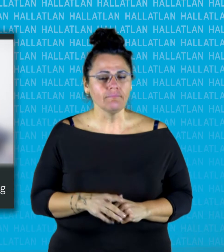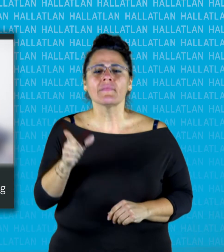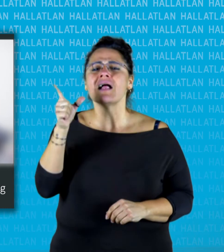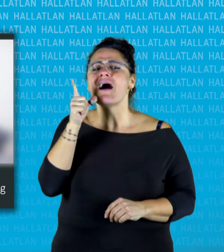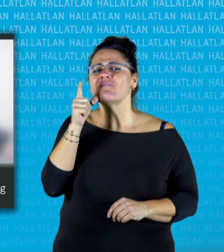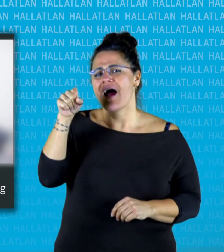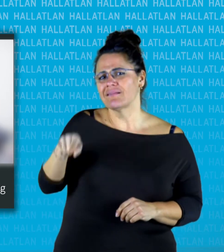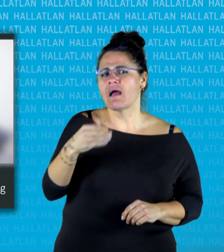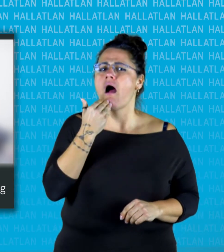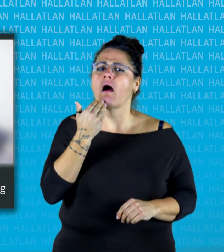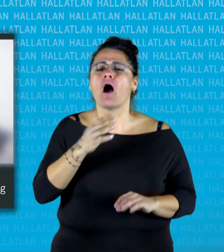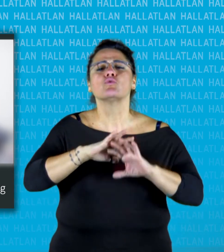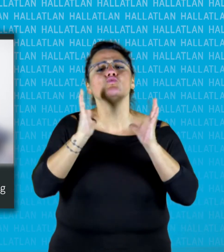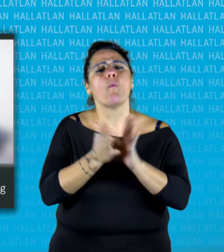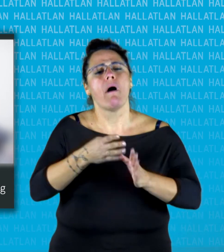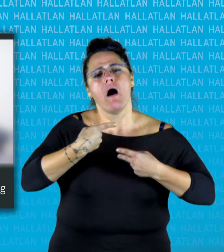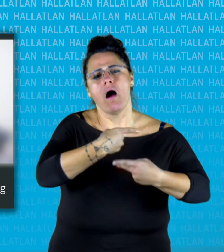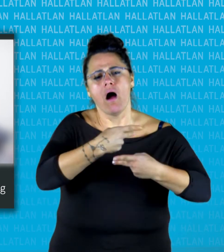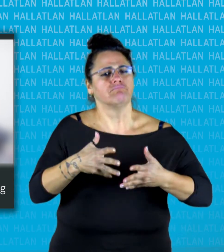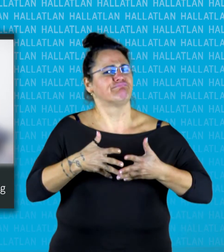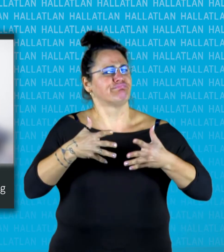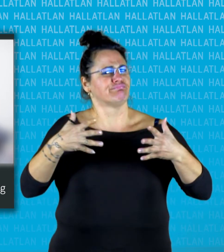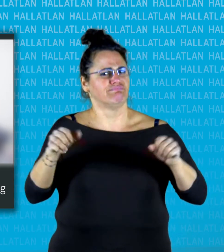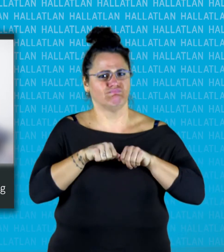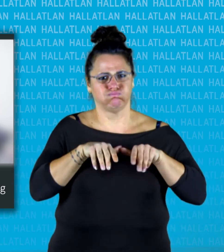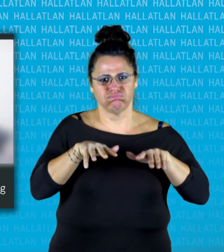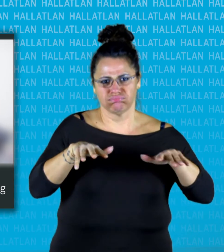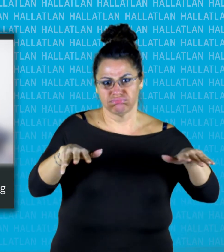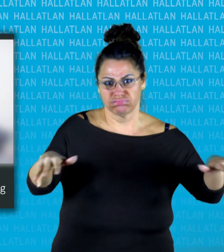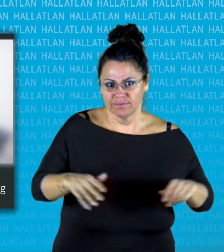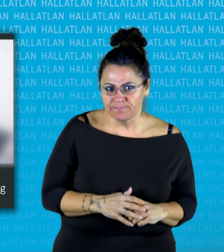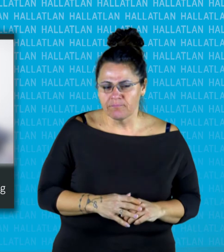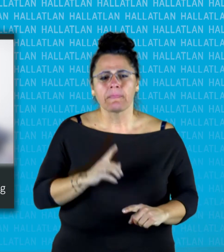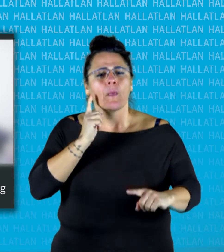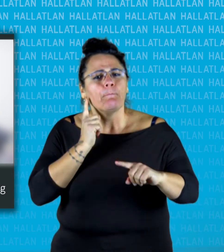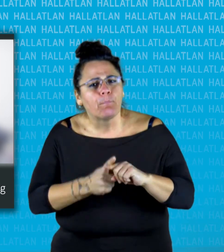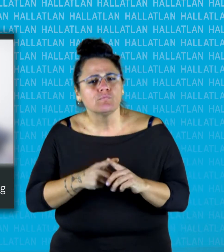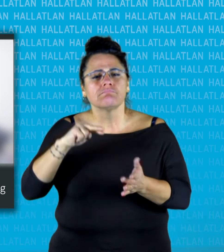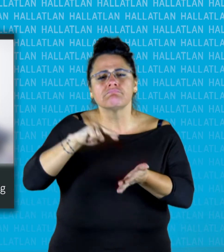Levente a csomagszállításban látja a bővülési lehetőséget, üzletileg is egyre inkább a fenntarthatóság felé mennének.